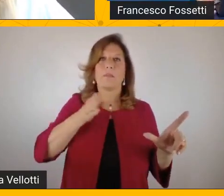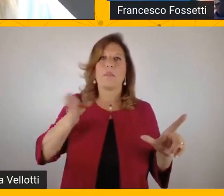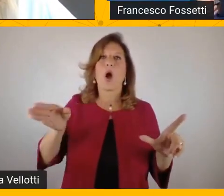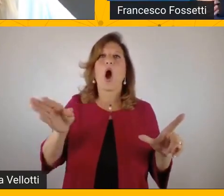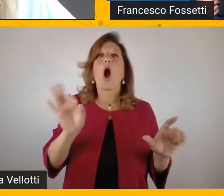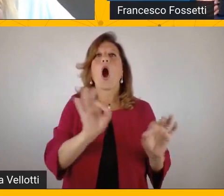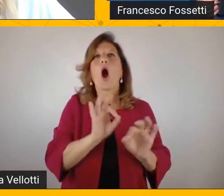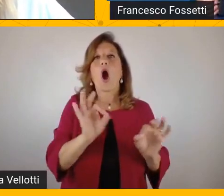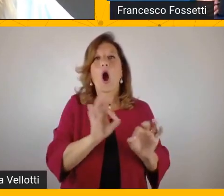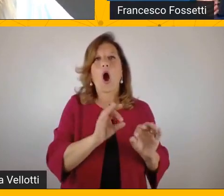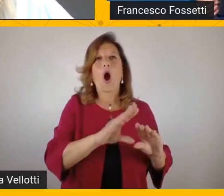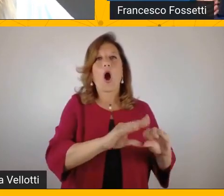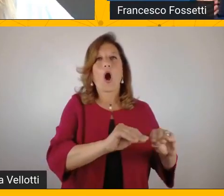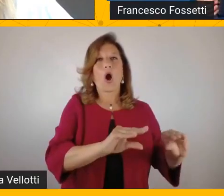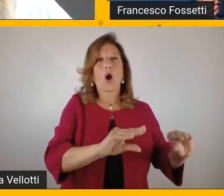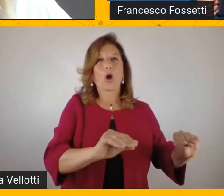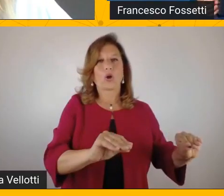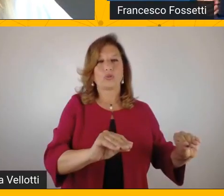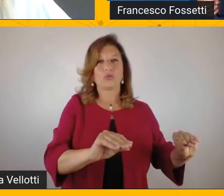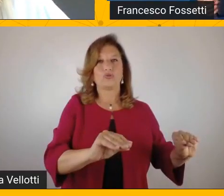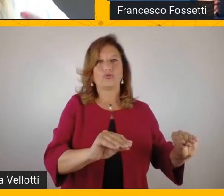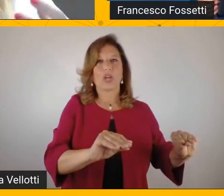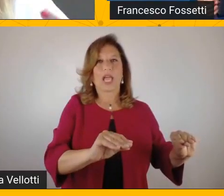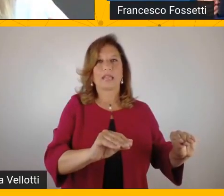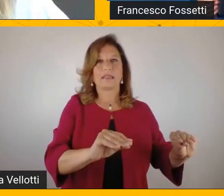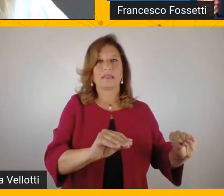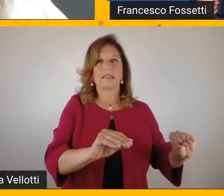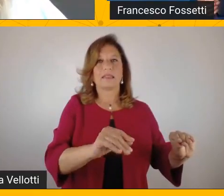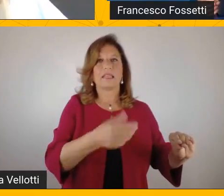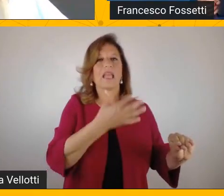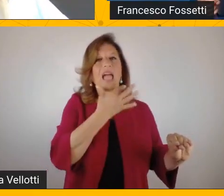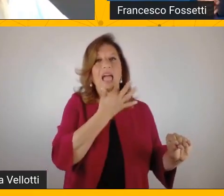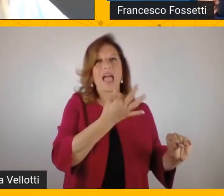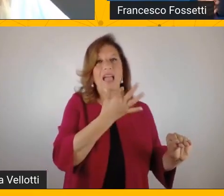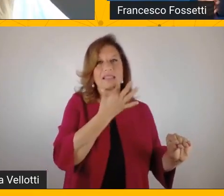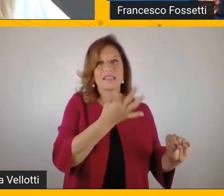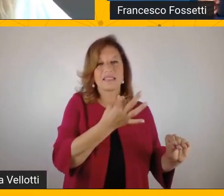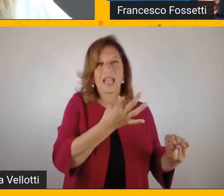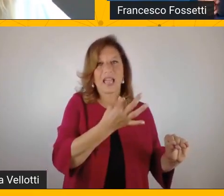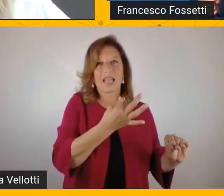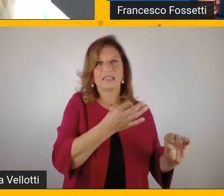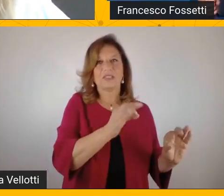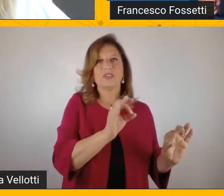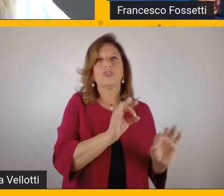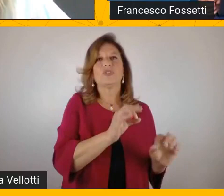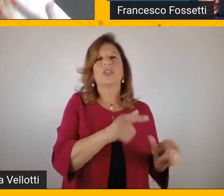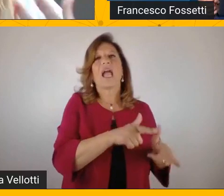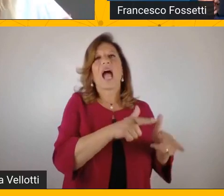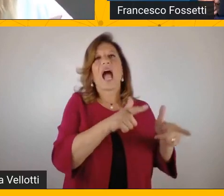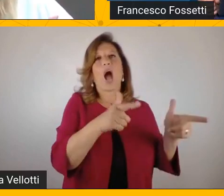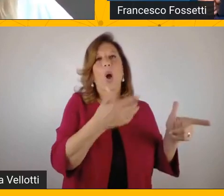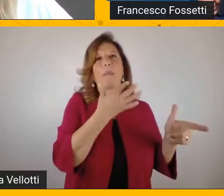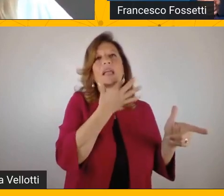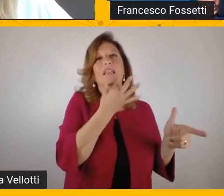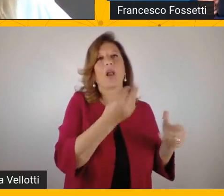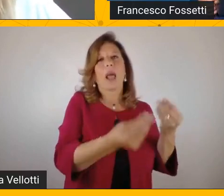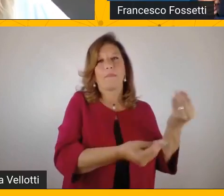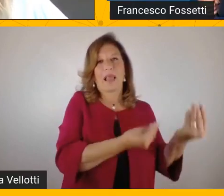oggetti puramente eh estetici,